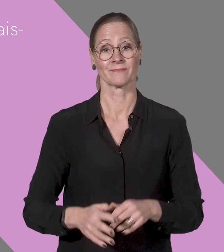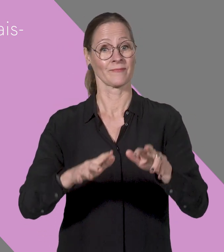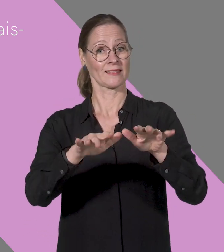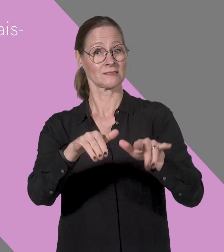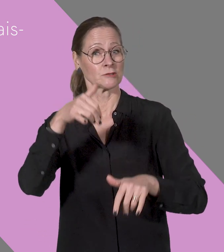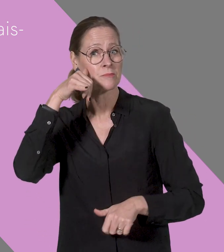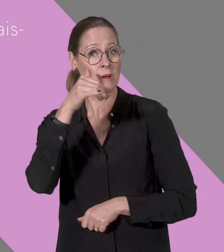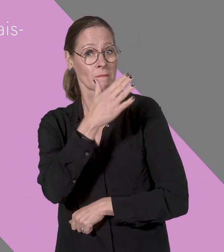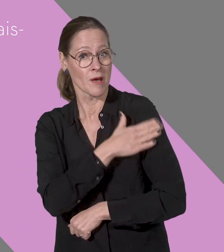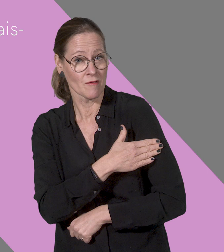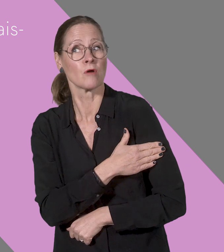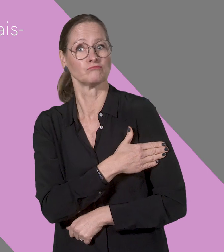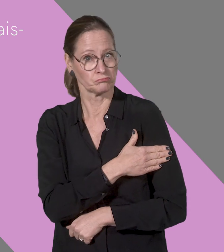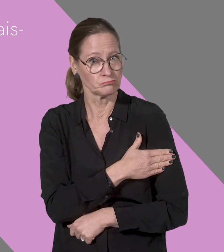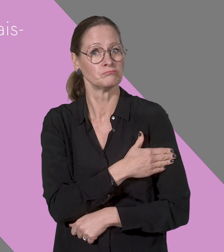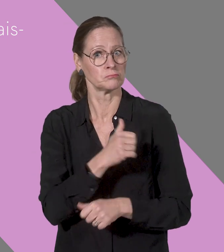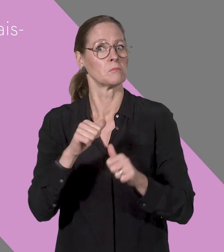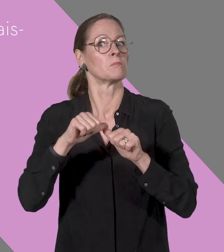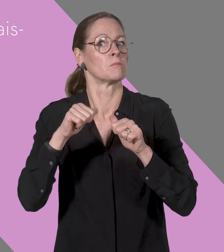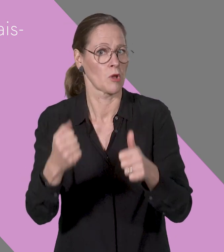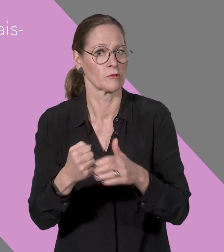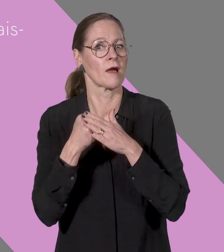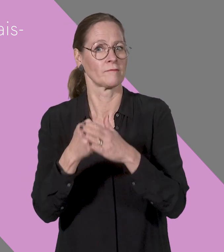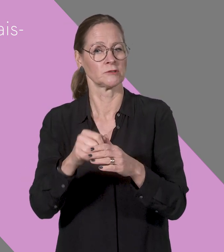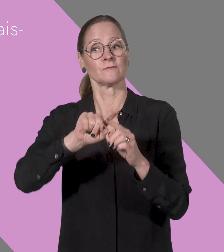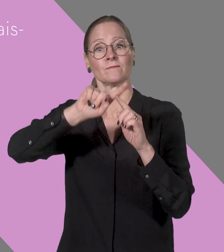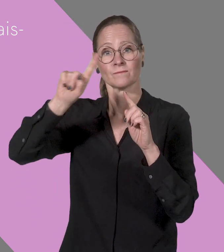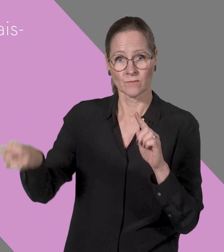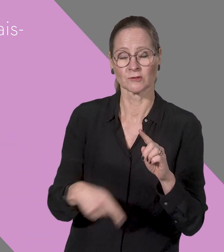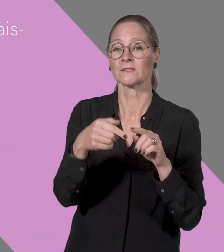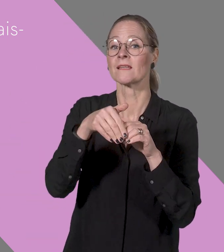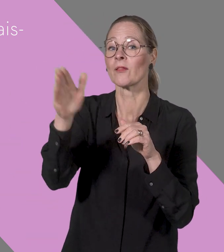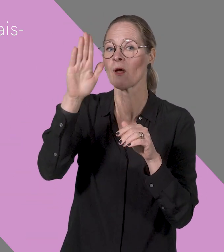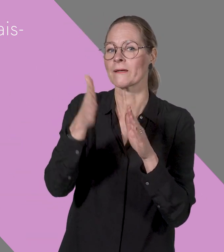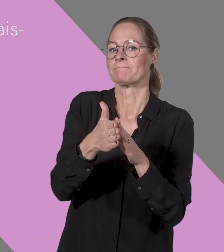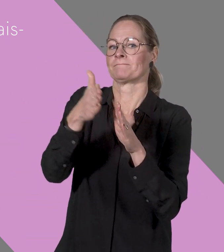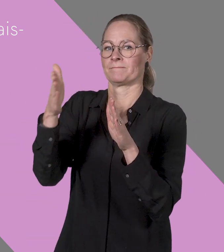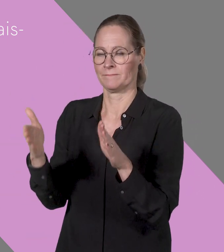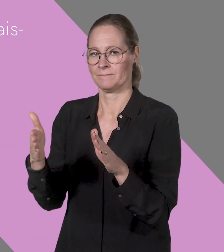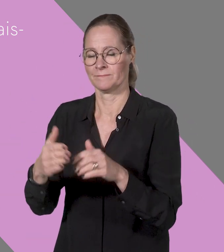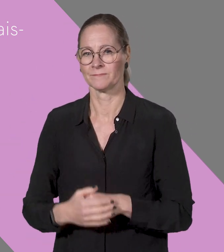Tekstipuhelupalvelulle ollaan myöntämässä avustusta vuoden jatkoajaksi.